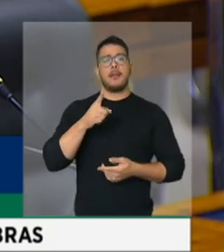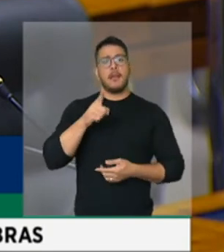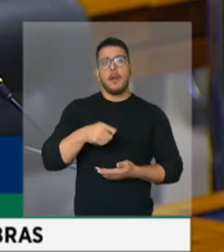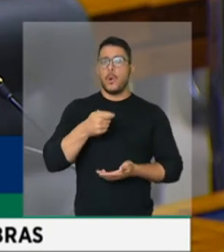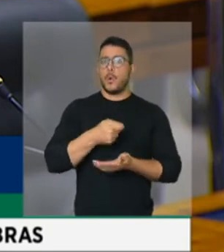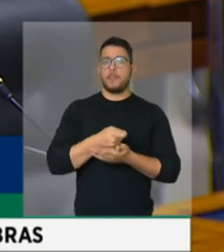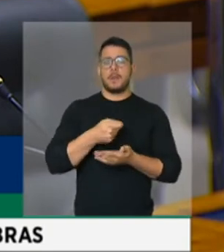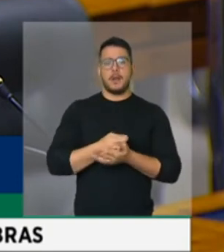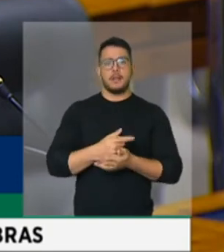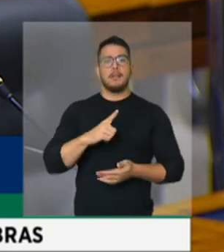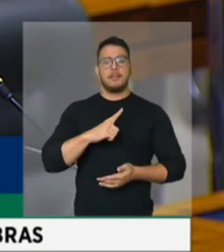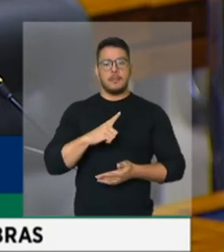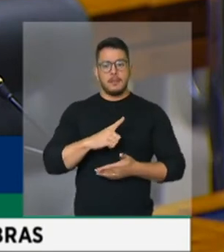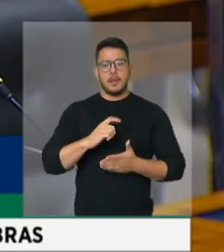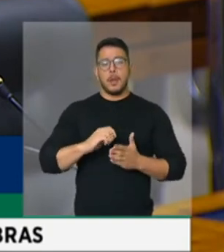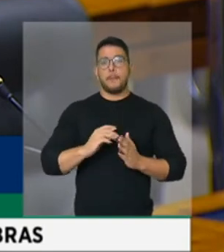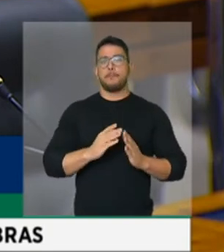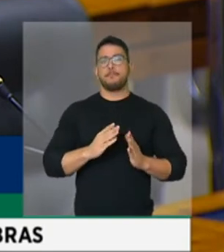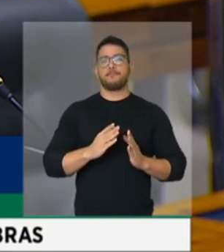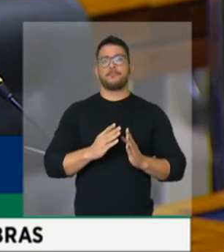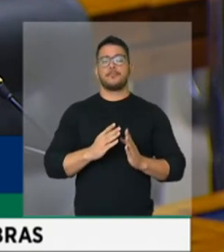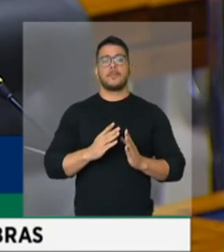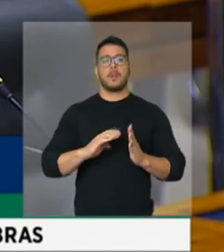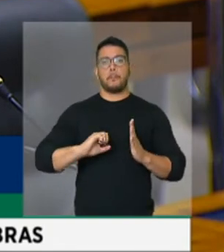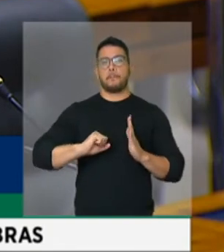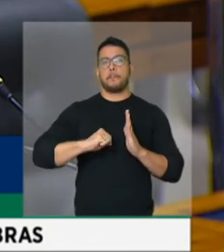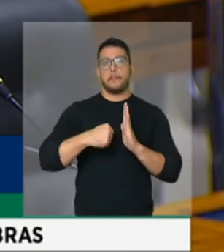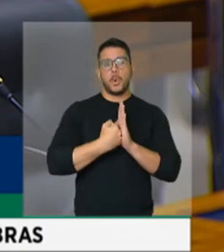DE OBEDIÊNCIA A FILA... A FILA DE TRANCAMENTO. ASSIM